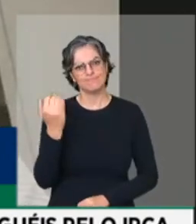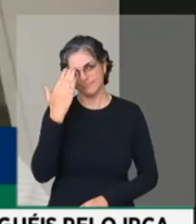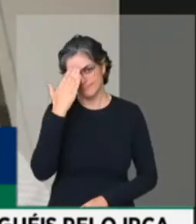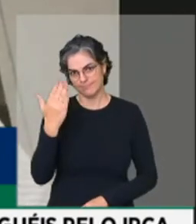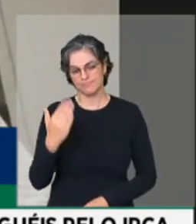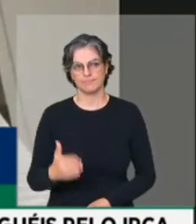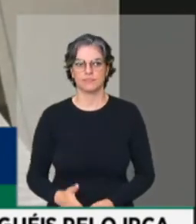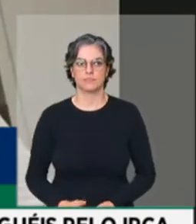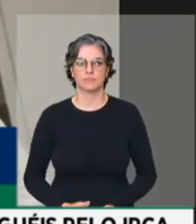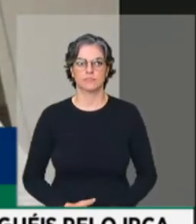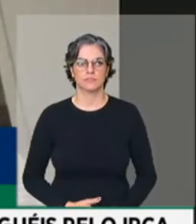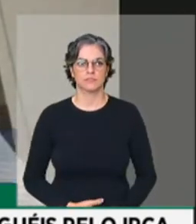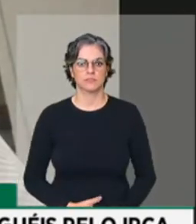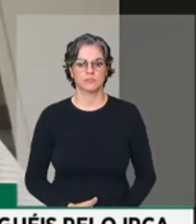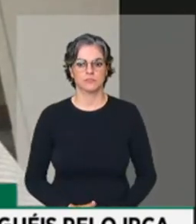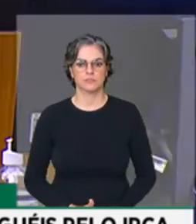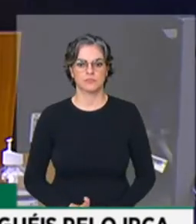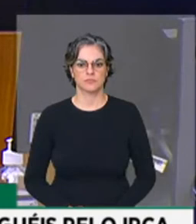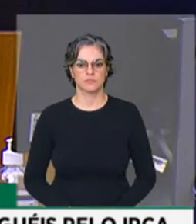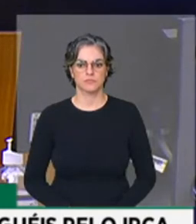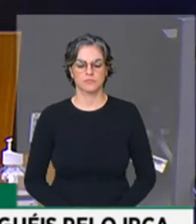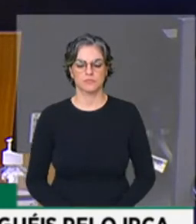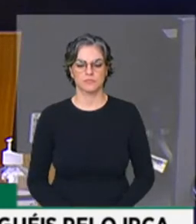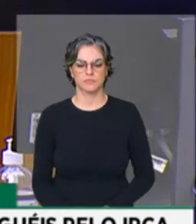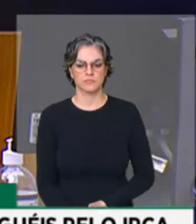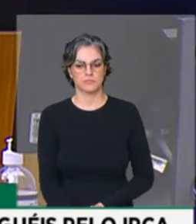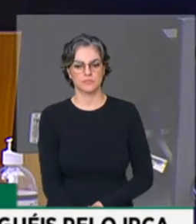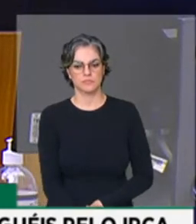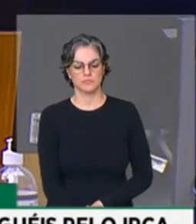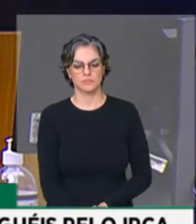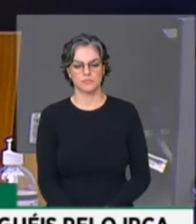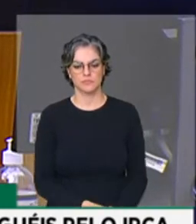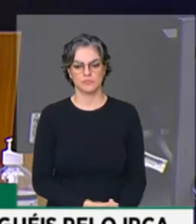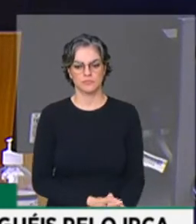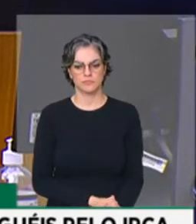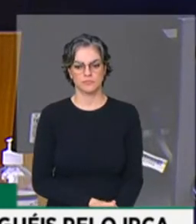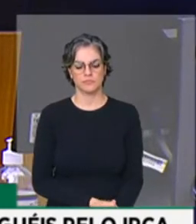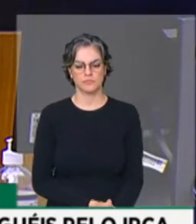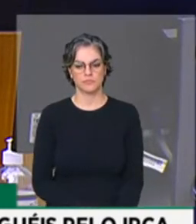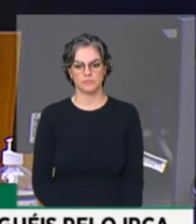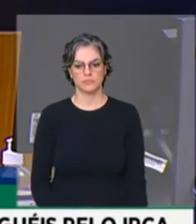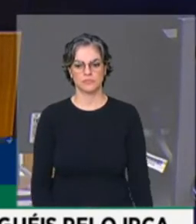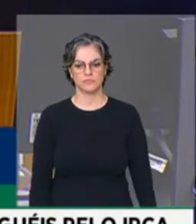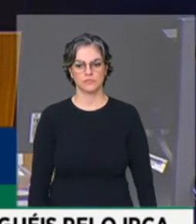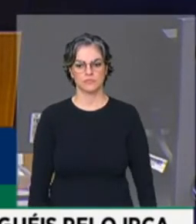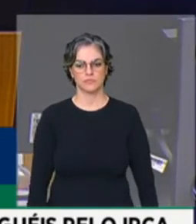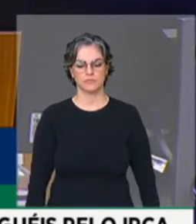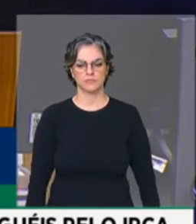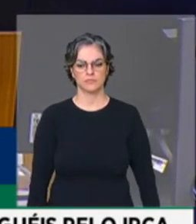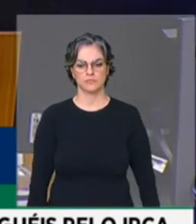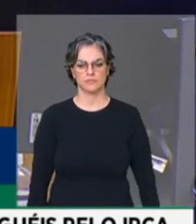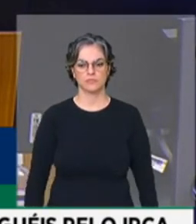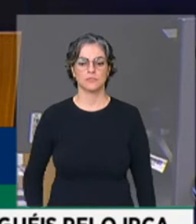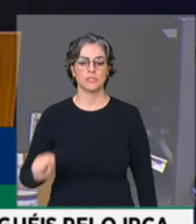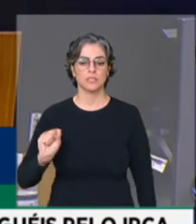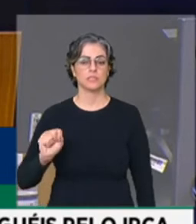OBRIGADO. -- [PRESIDENTE]: OK DEPUTADO, A ASSESSORIA DAQUI JÁ ... JÁ ANOTOU O PEDIDO E